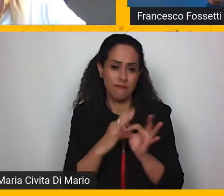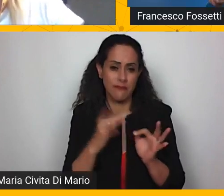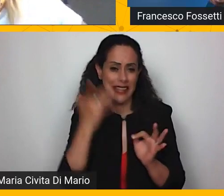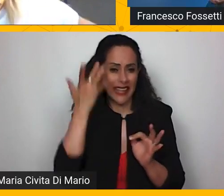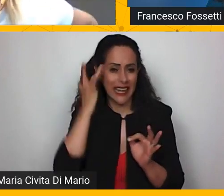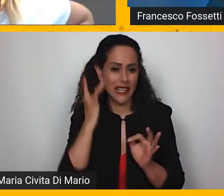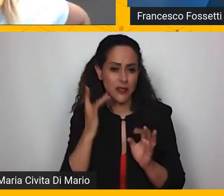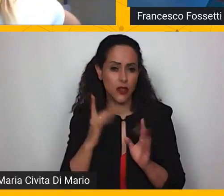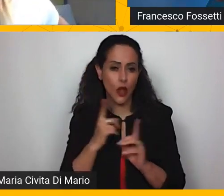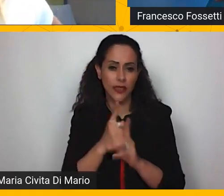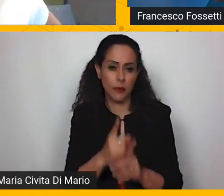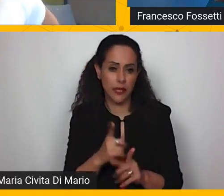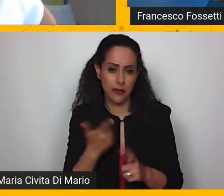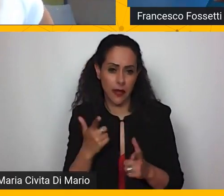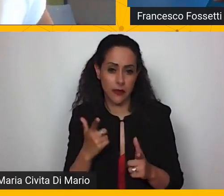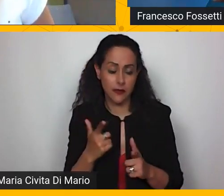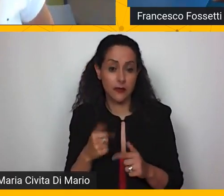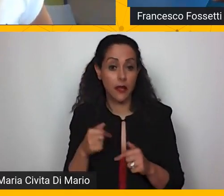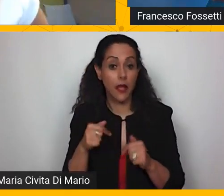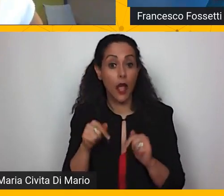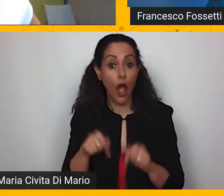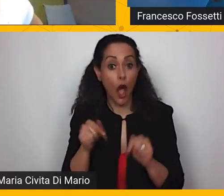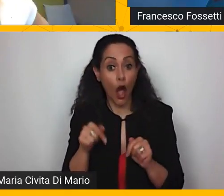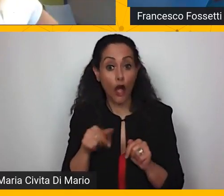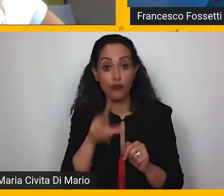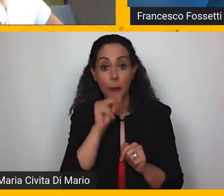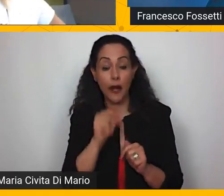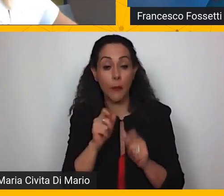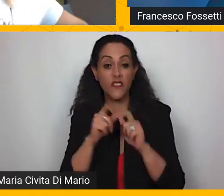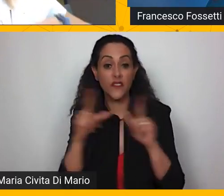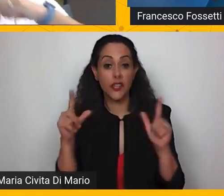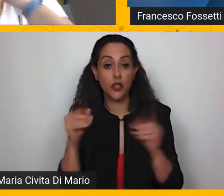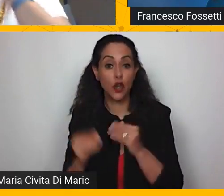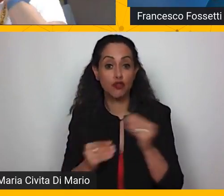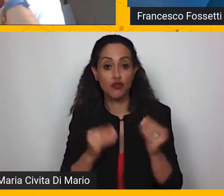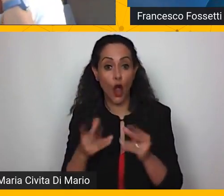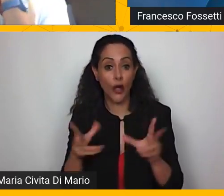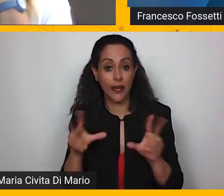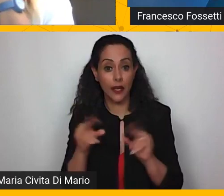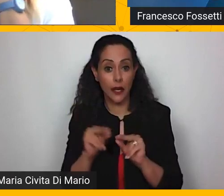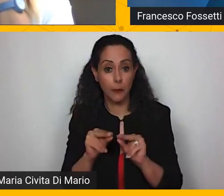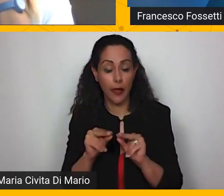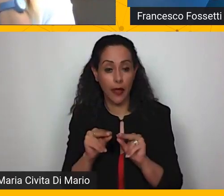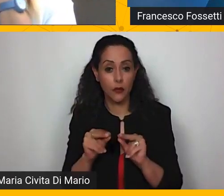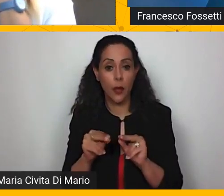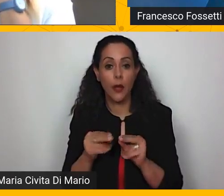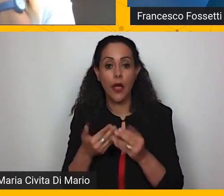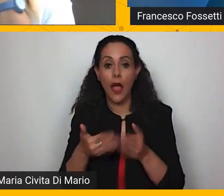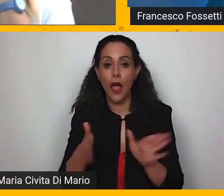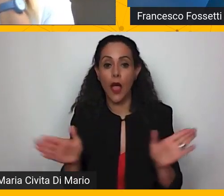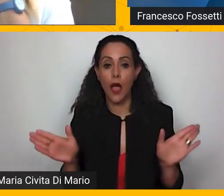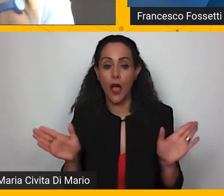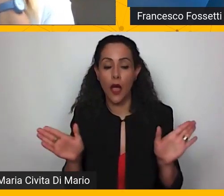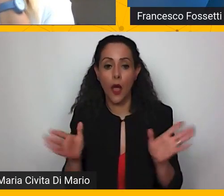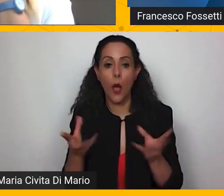che si inneschi questo rischio di dipendenza i videogiochi di cui stiamo parlando oggi, ripeto, sono di solito quelli